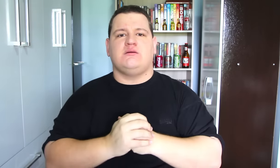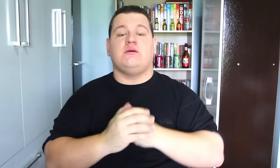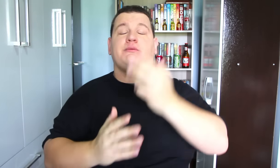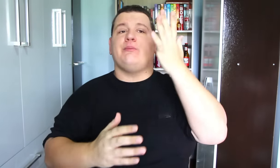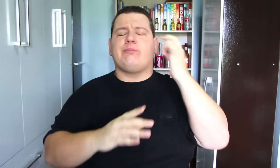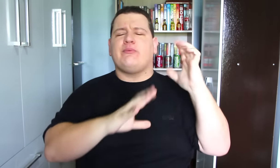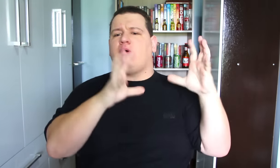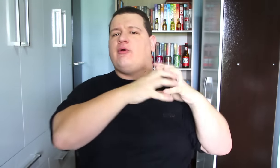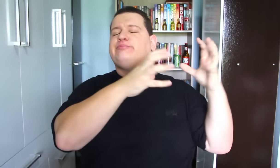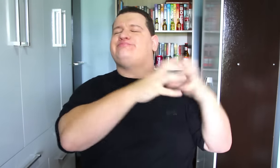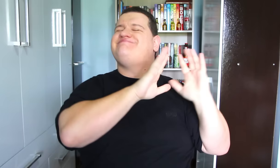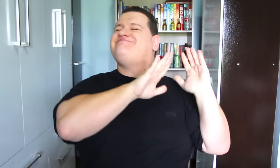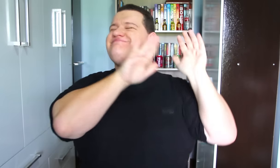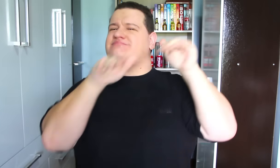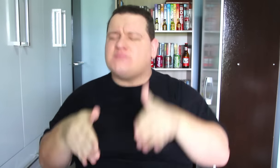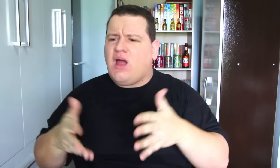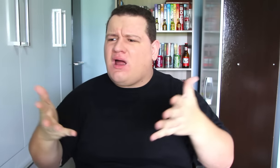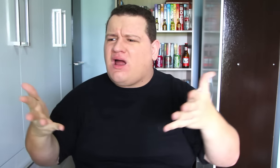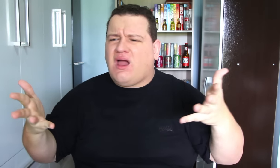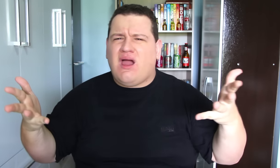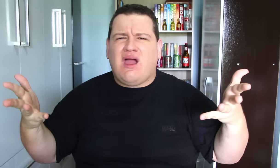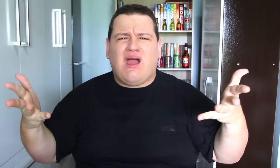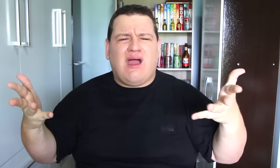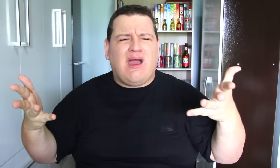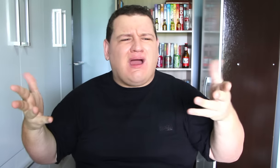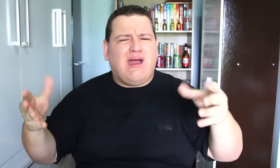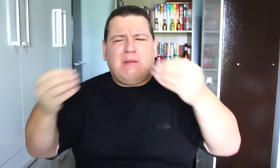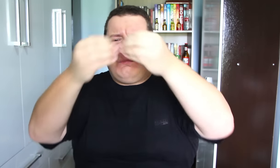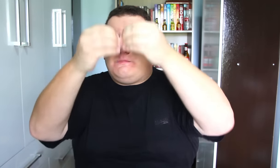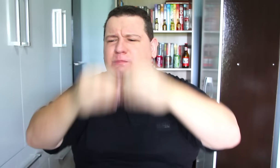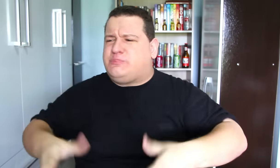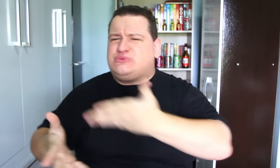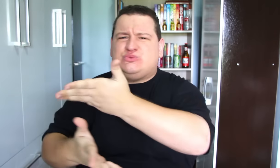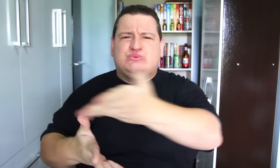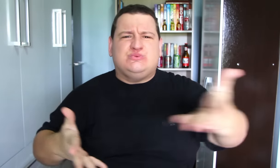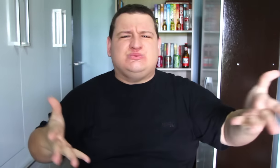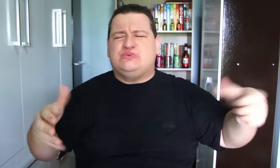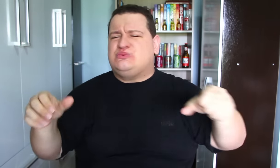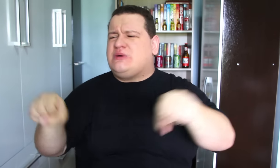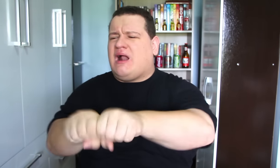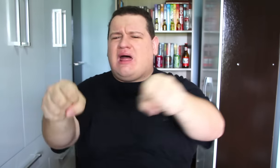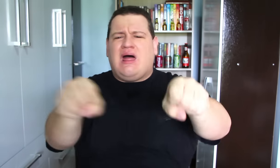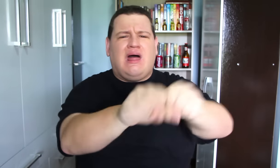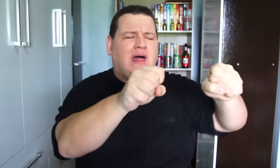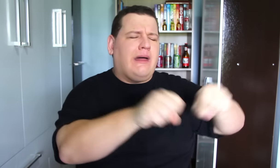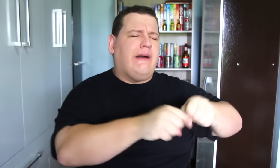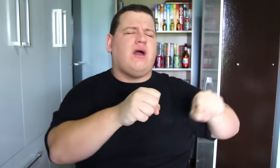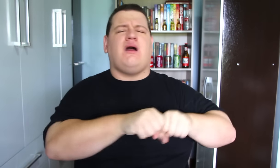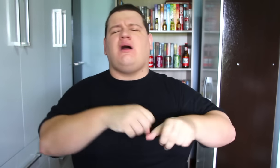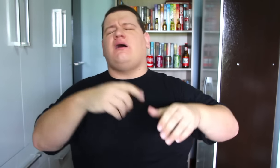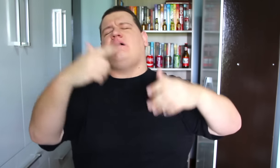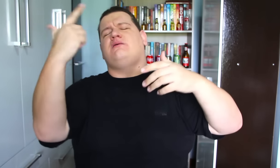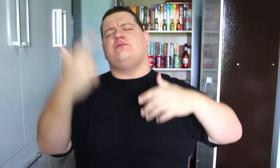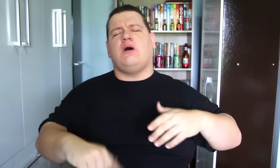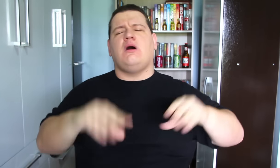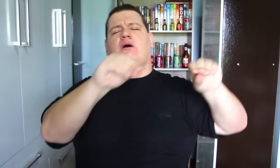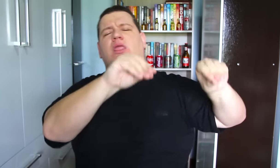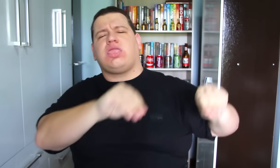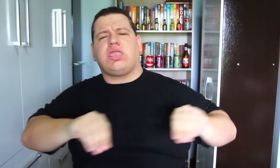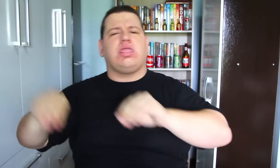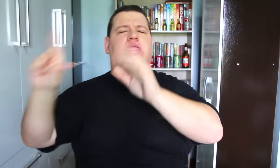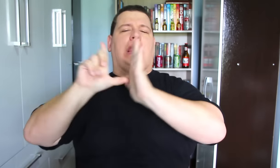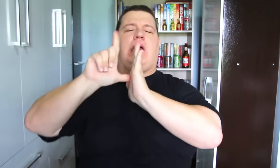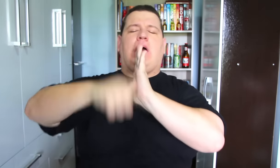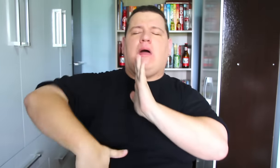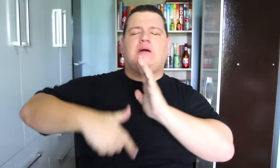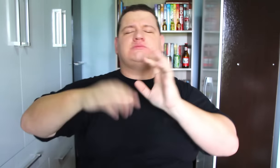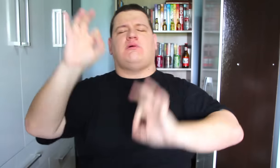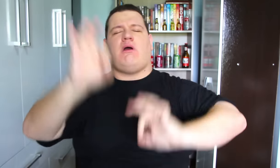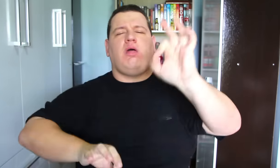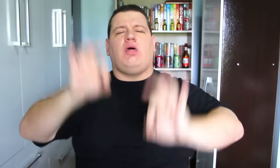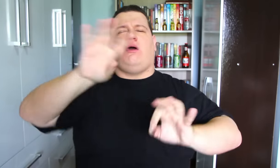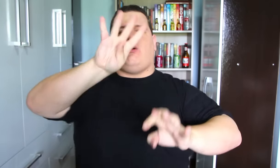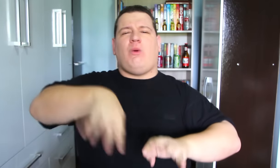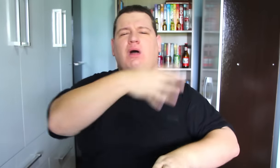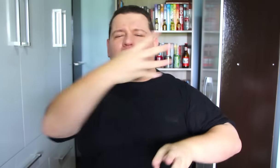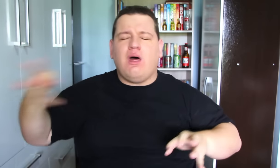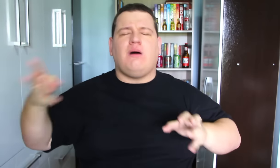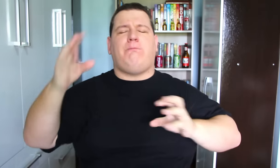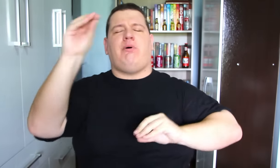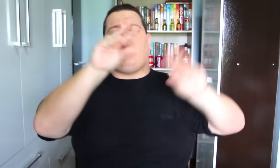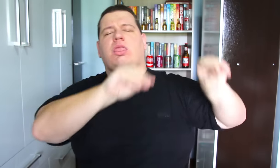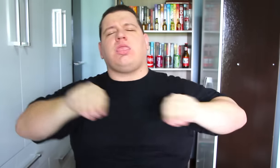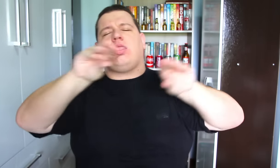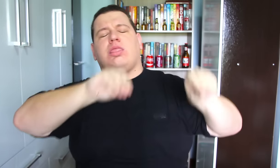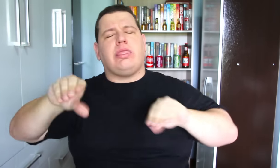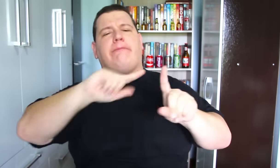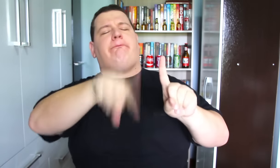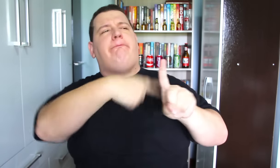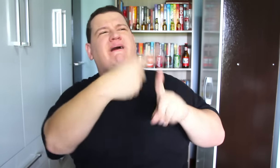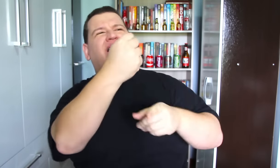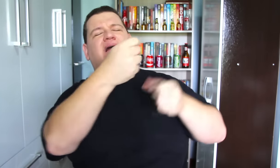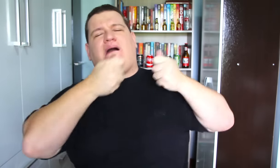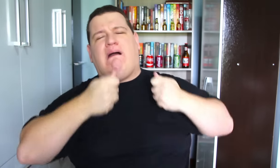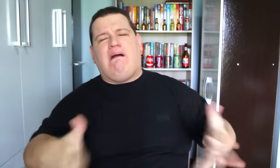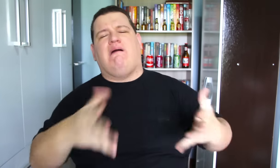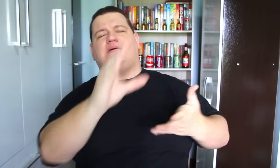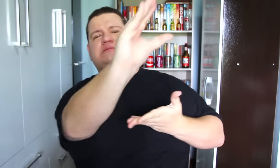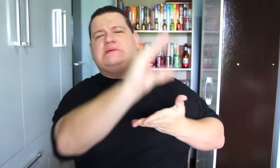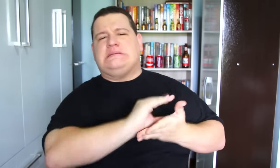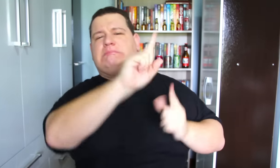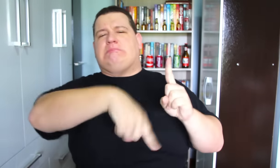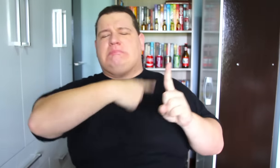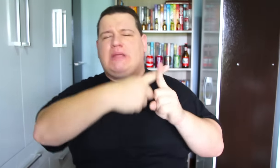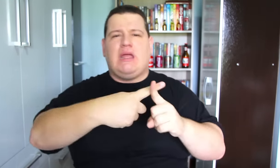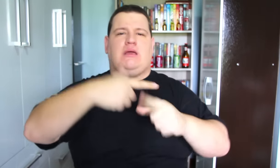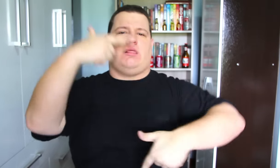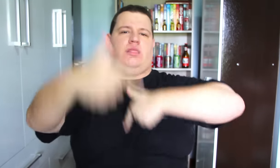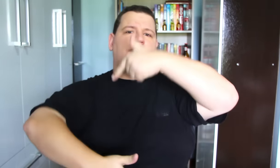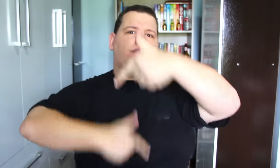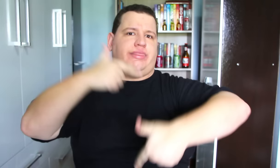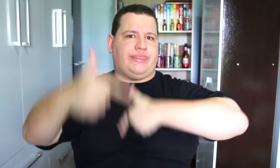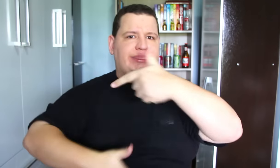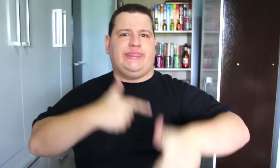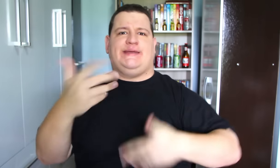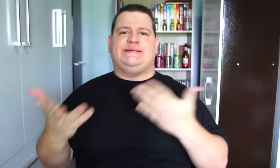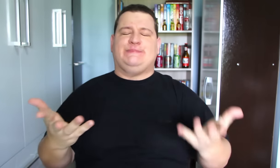A equipe de produção soube, foi tudo prejudicado, isso atrasou a produção e teve que pedir mais dinheiro.